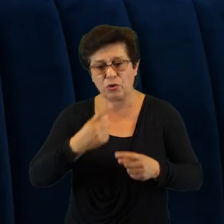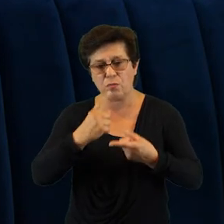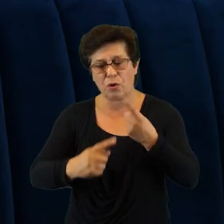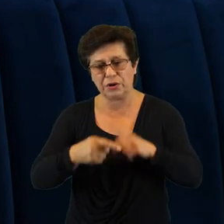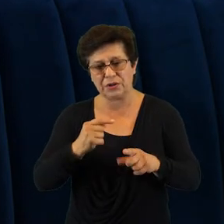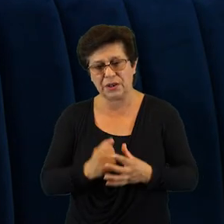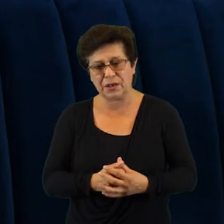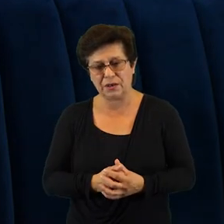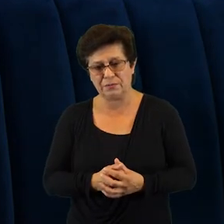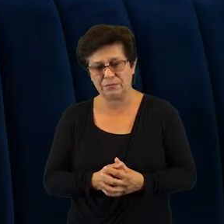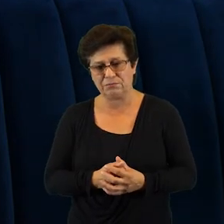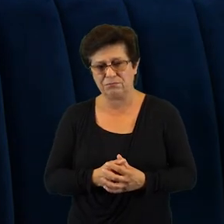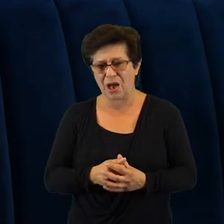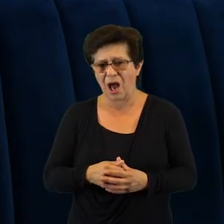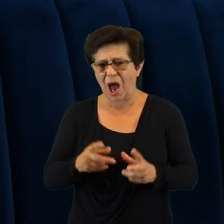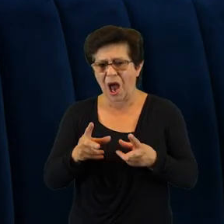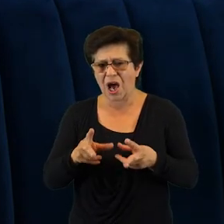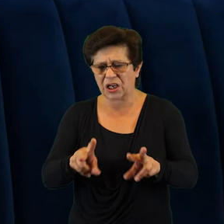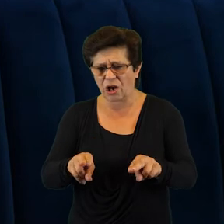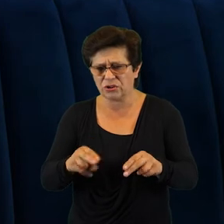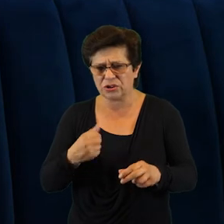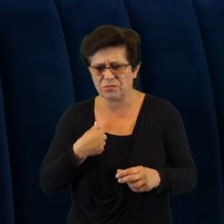I Rakowski był wstrząśnięty, był załamany,